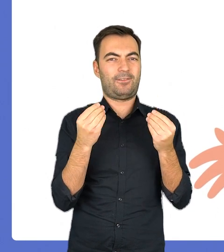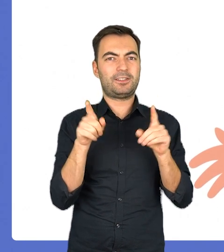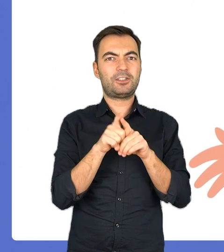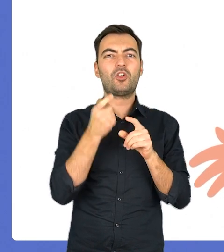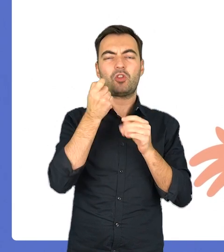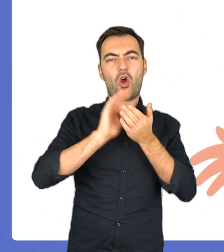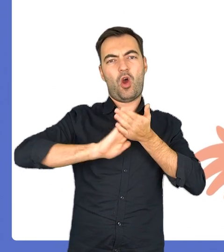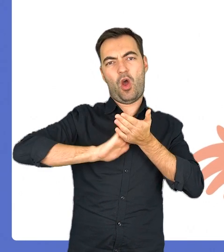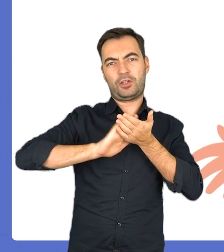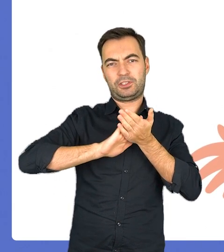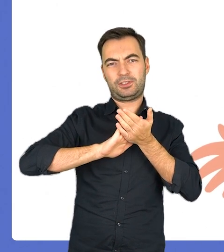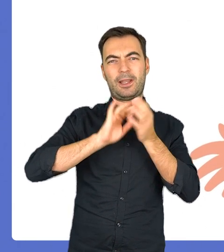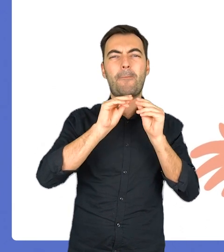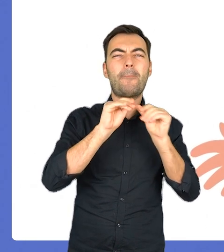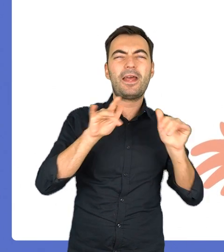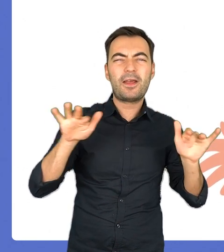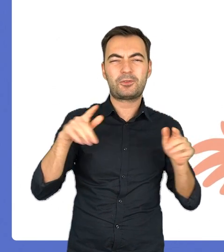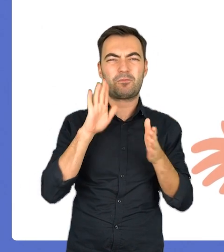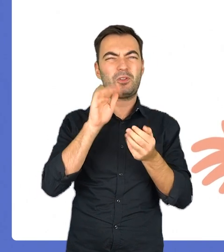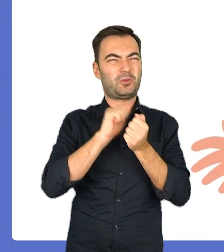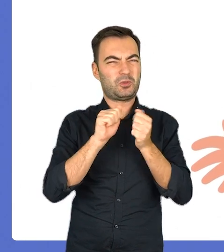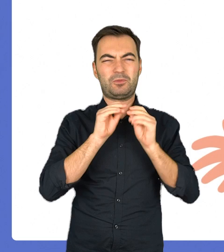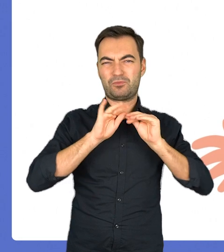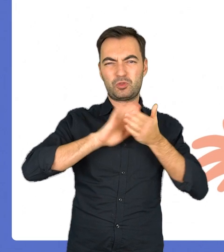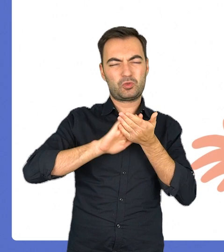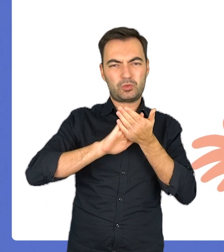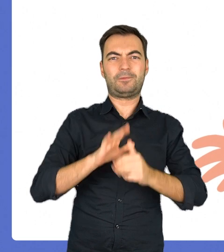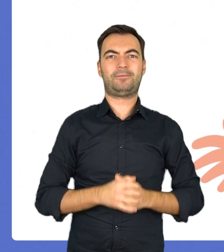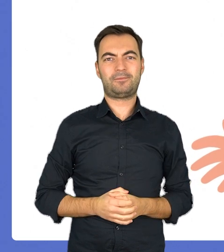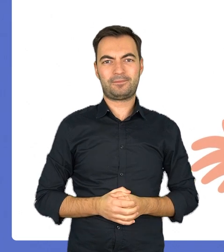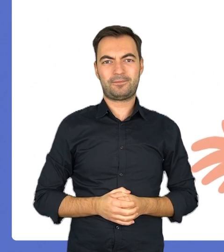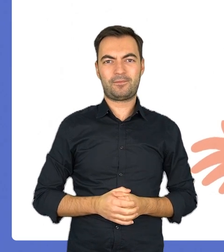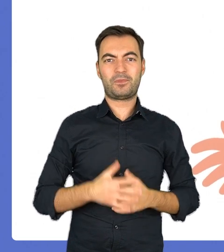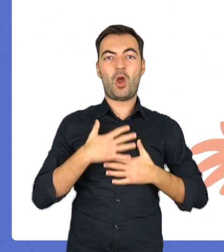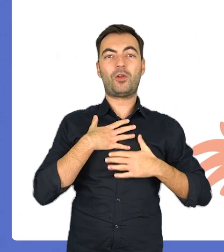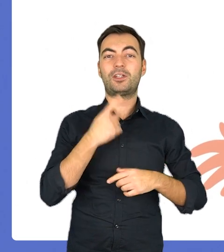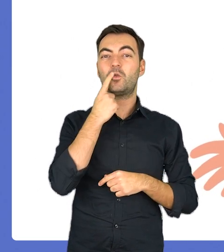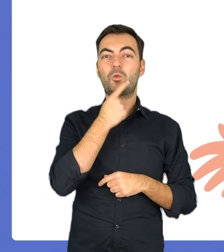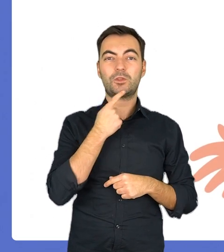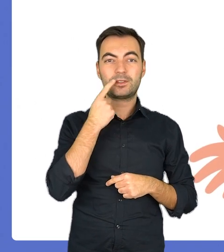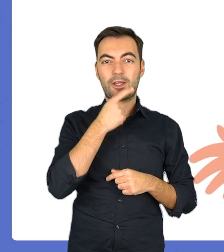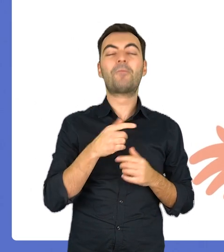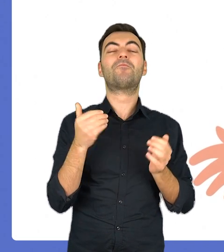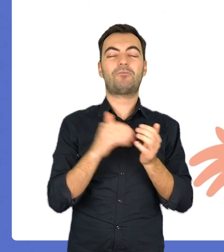i częściowo oczyszczane z pyłów które mogą się w nim znajdować. Oddychanie przez usta przydaje się wtedy